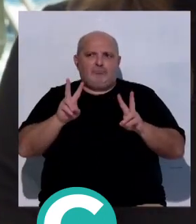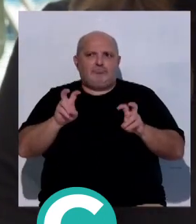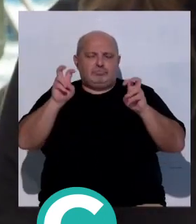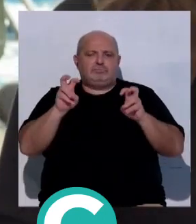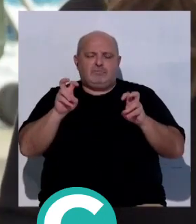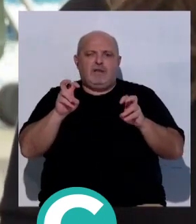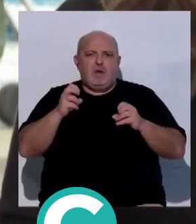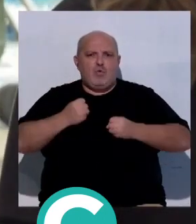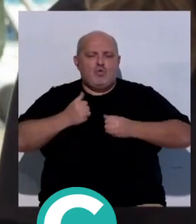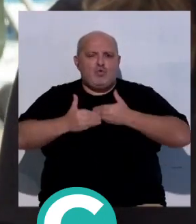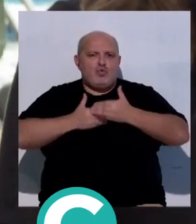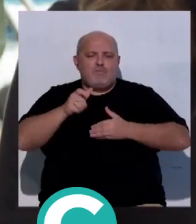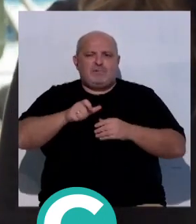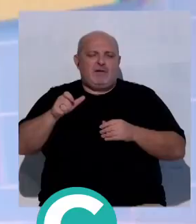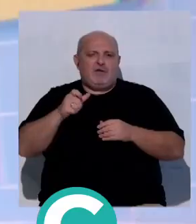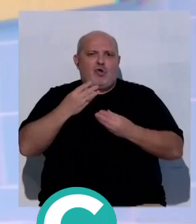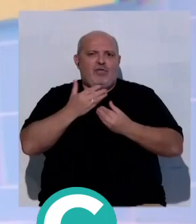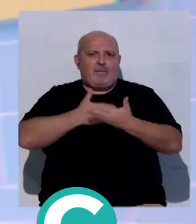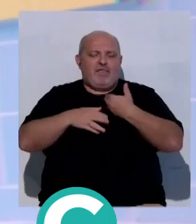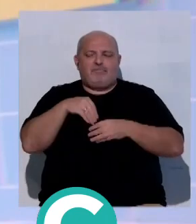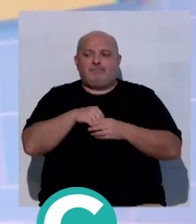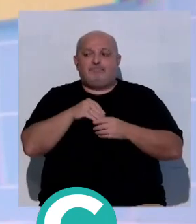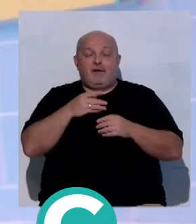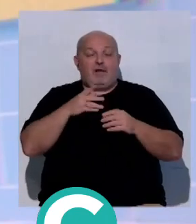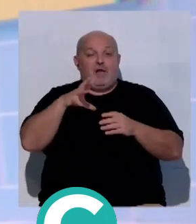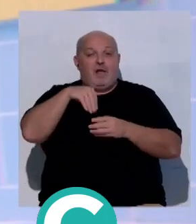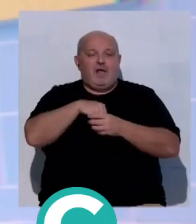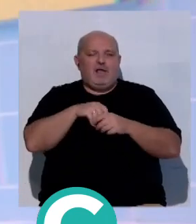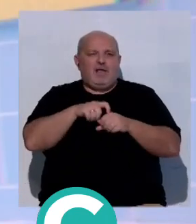de energía para las personas que lo visitamos la competición albergará los estilos espalda